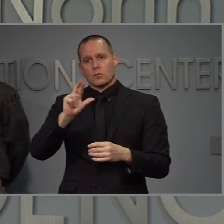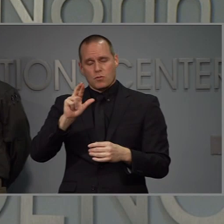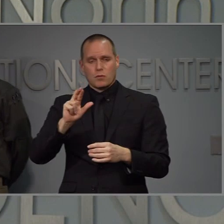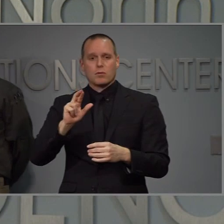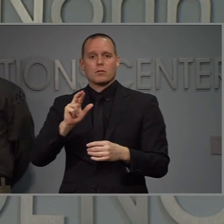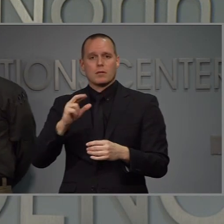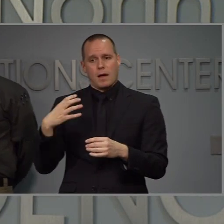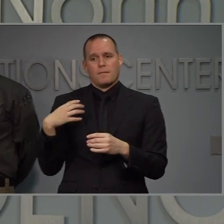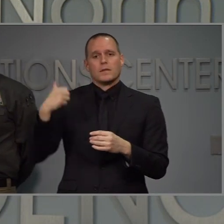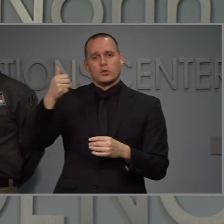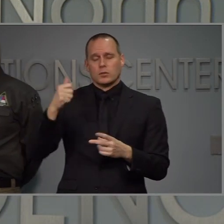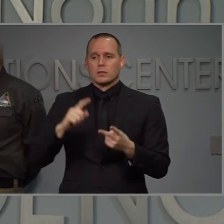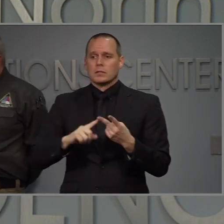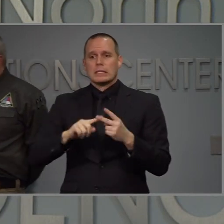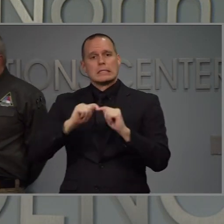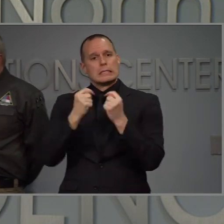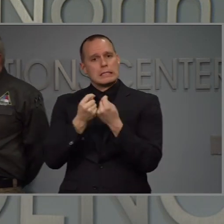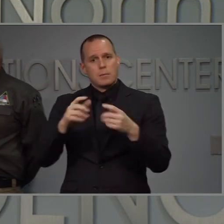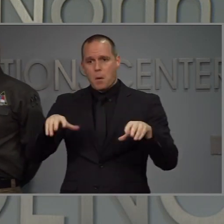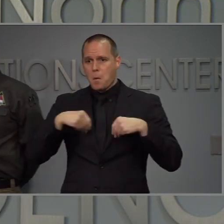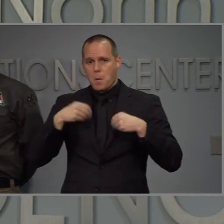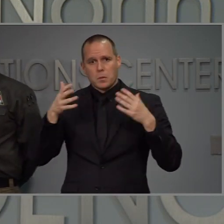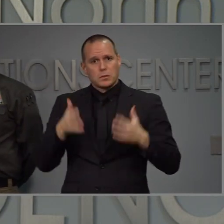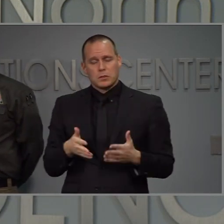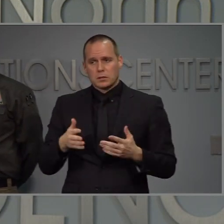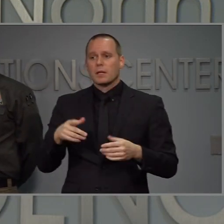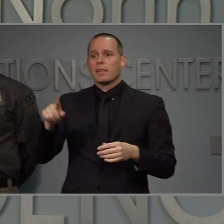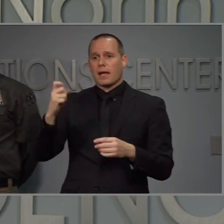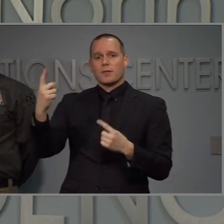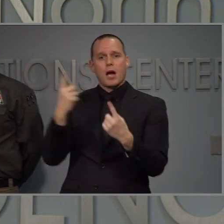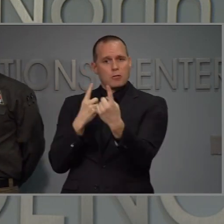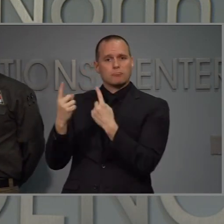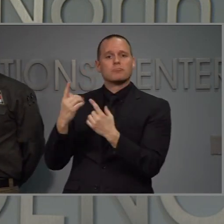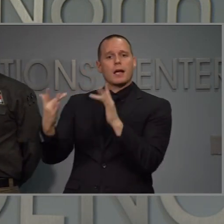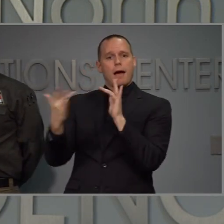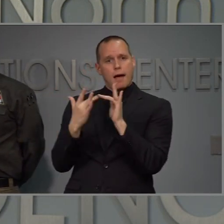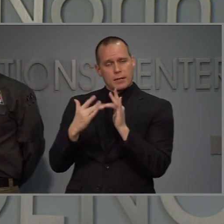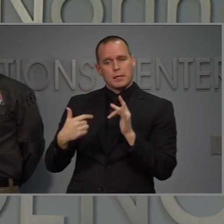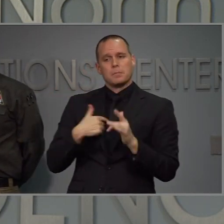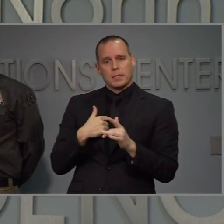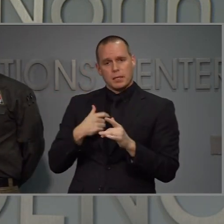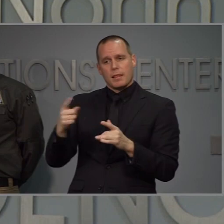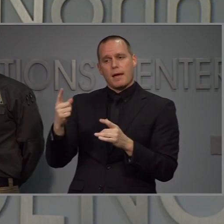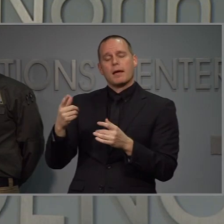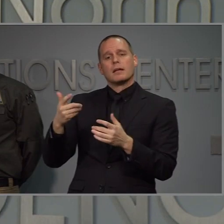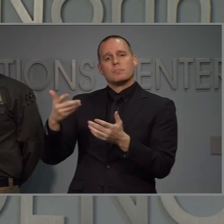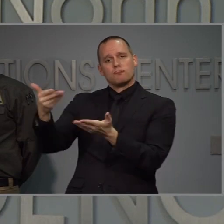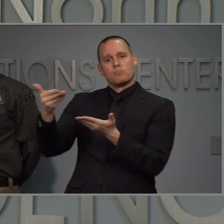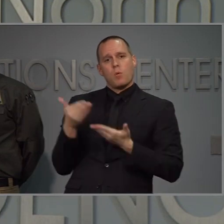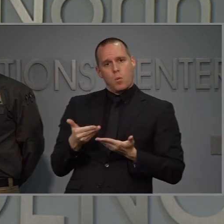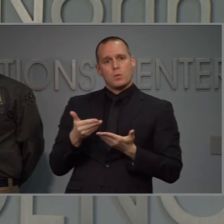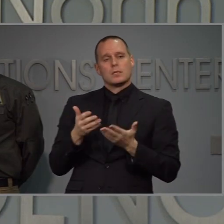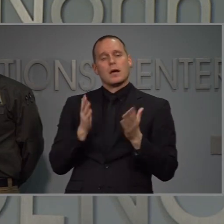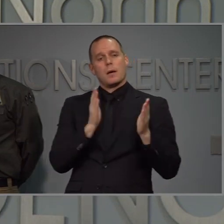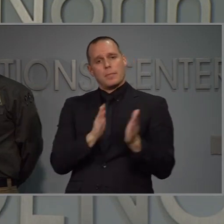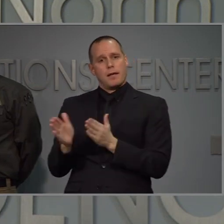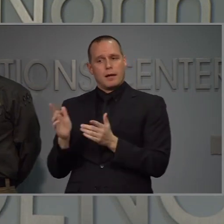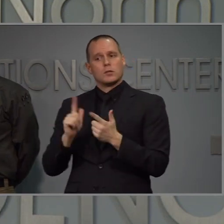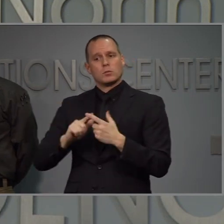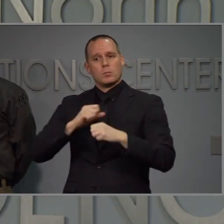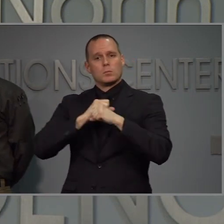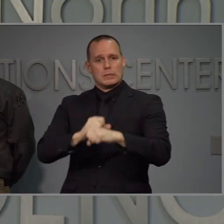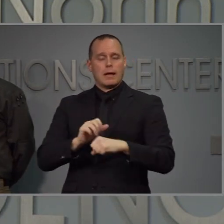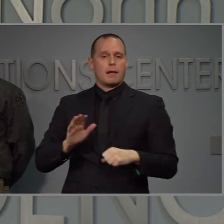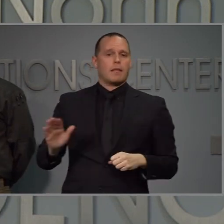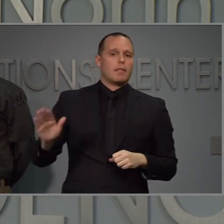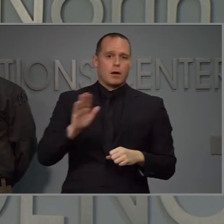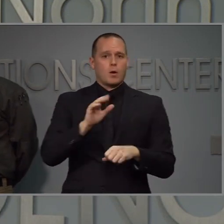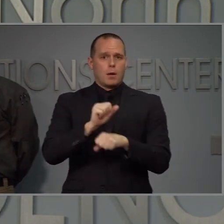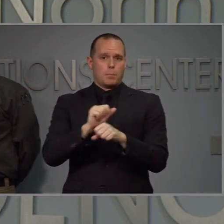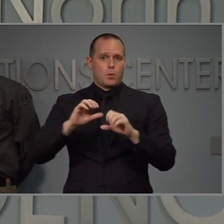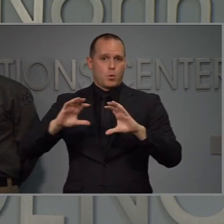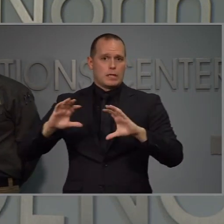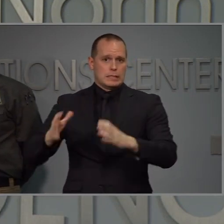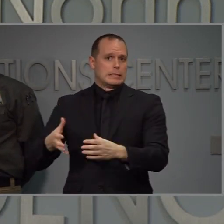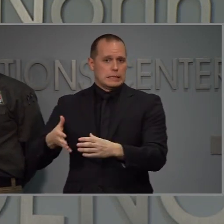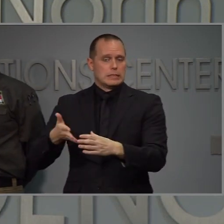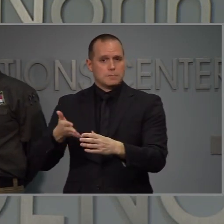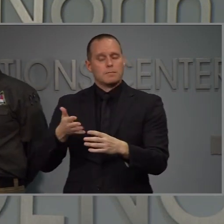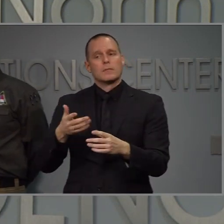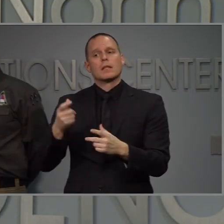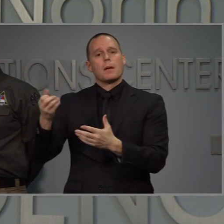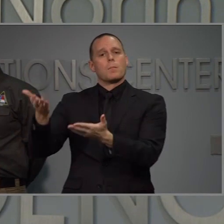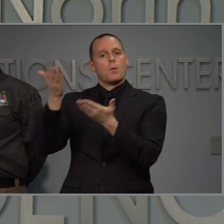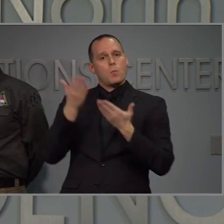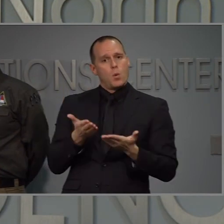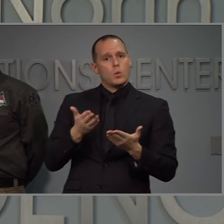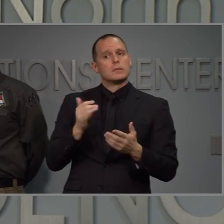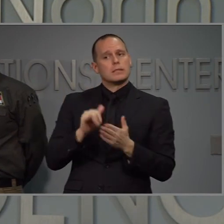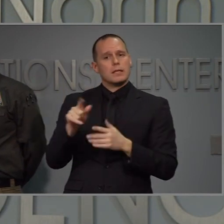contacto con los representantes de Nascar con los dueños del